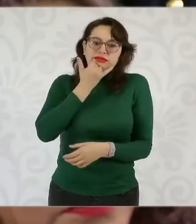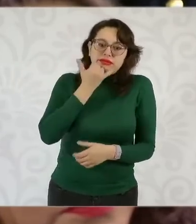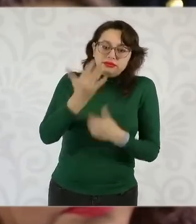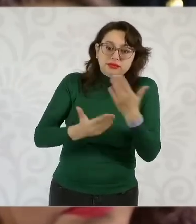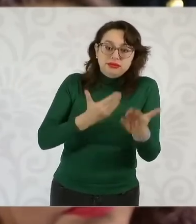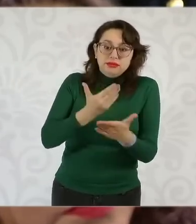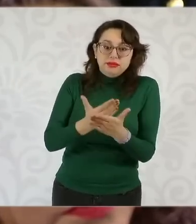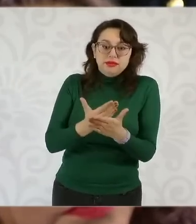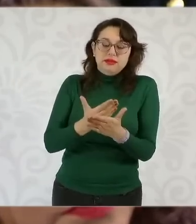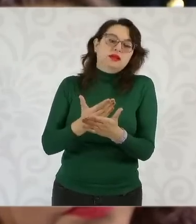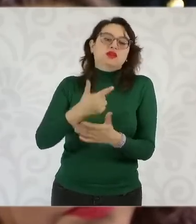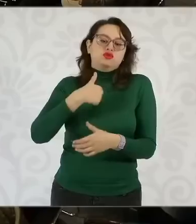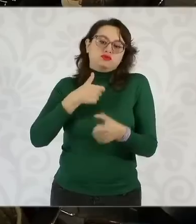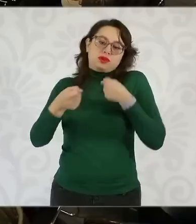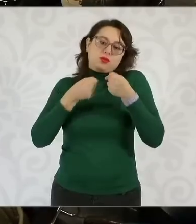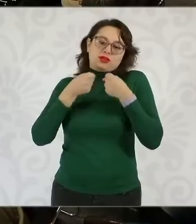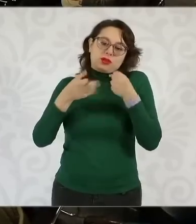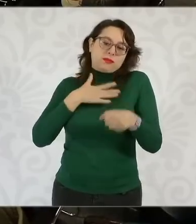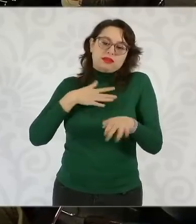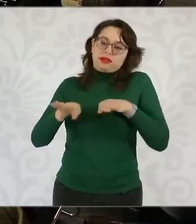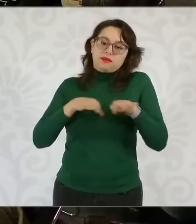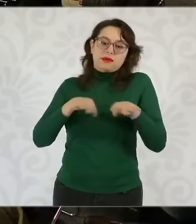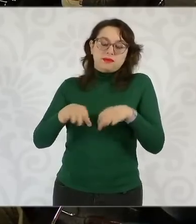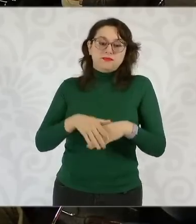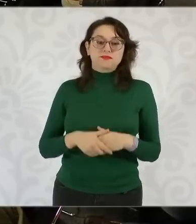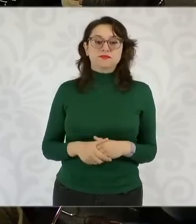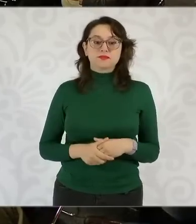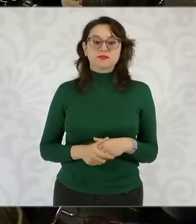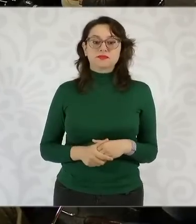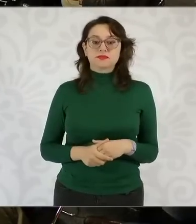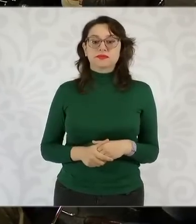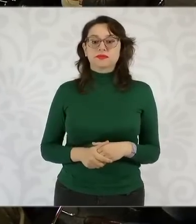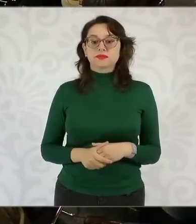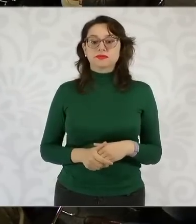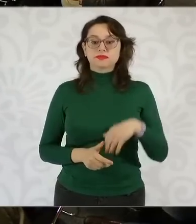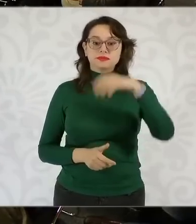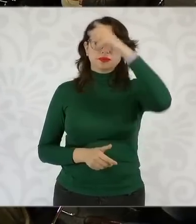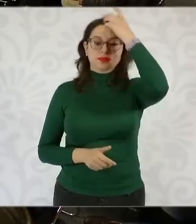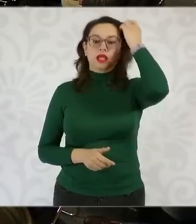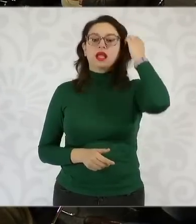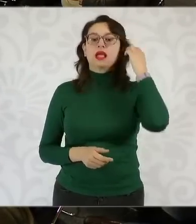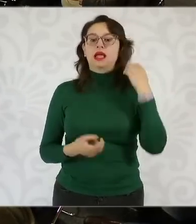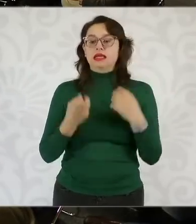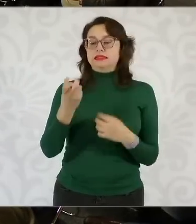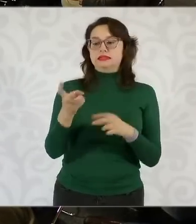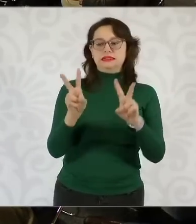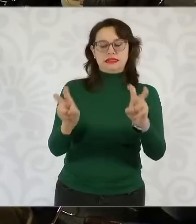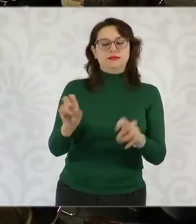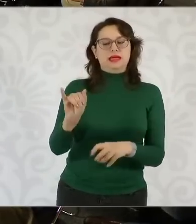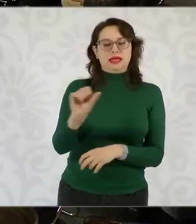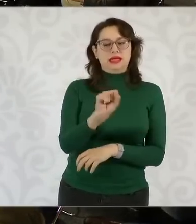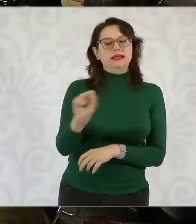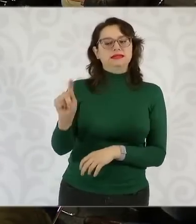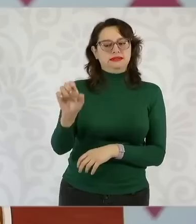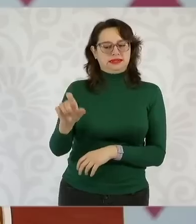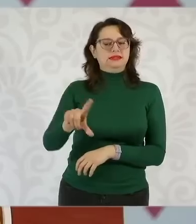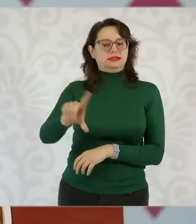de ser reportero Muchas gracias si quieres eh contestamos lo del ise después como saben el